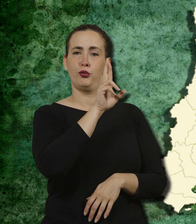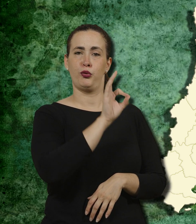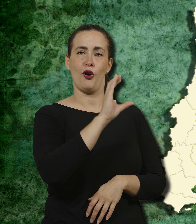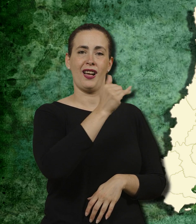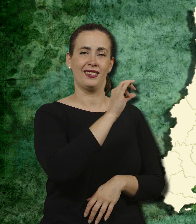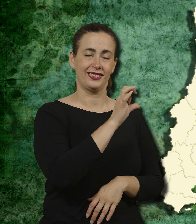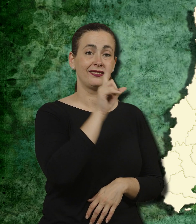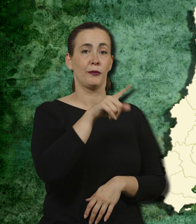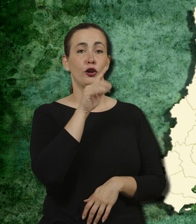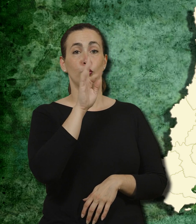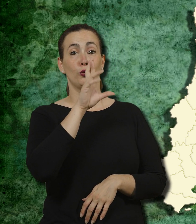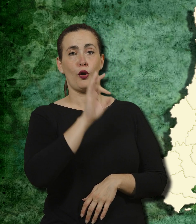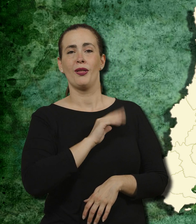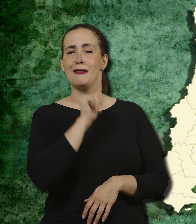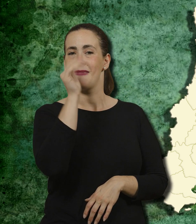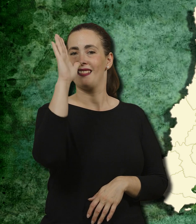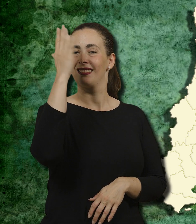i el Turó del Mal Temps,